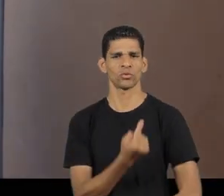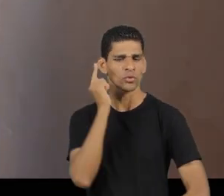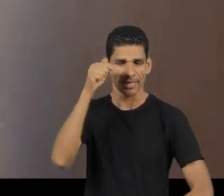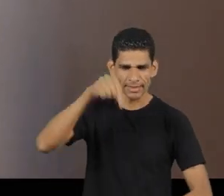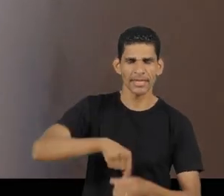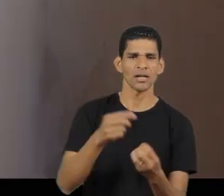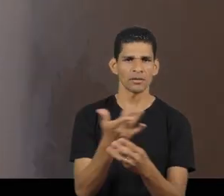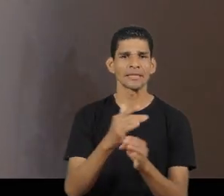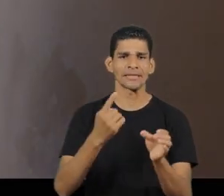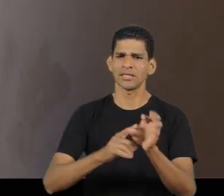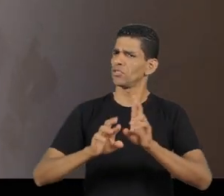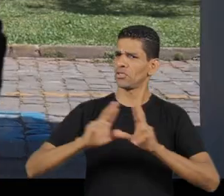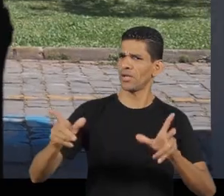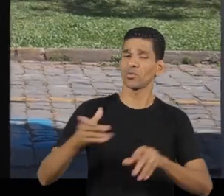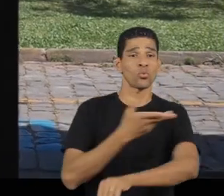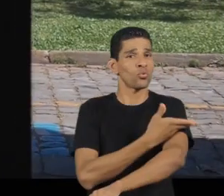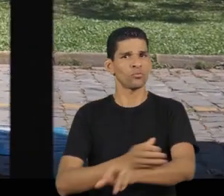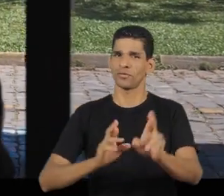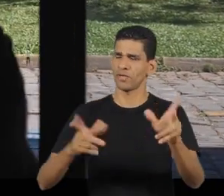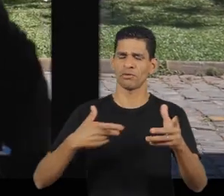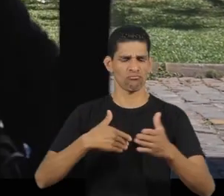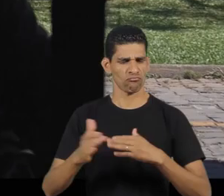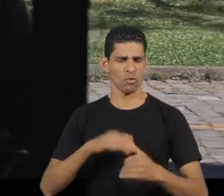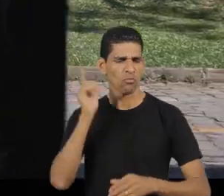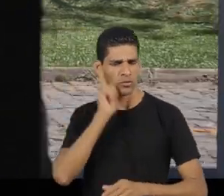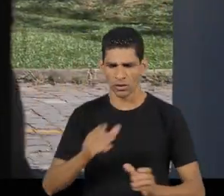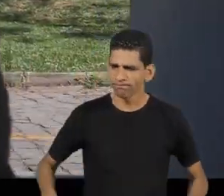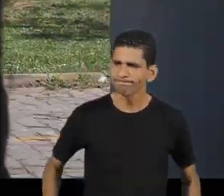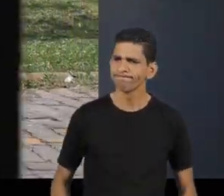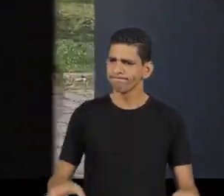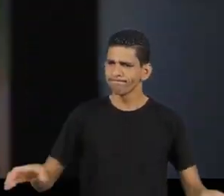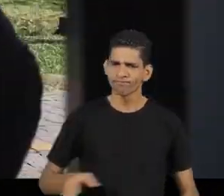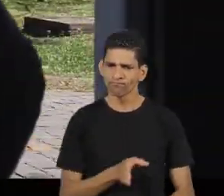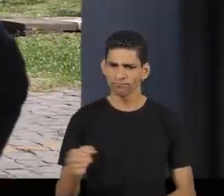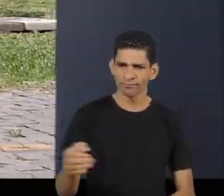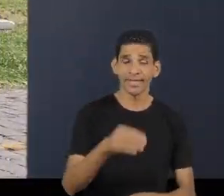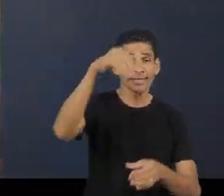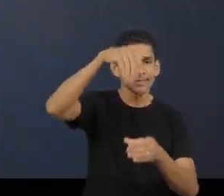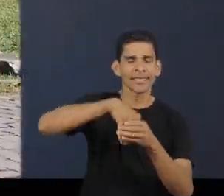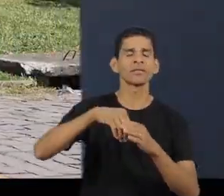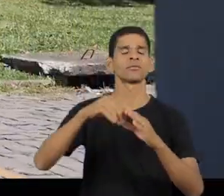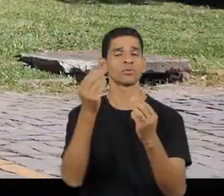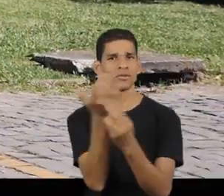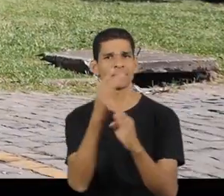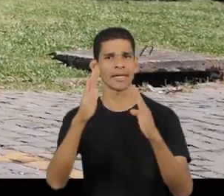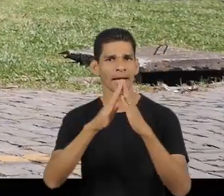independência aqui, uma cidade diferente como Santa Maria.